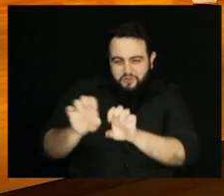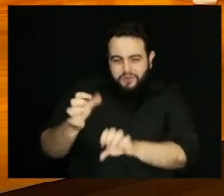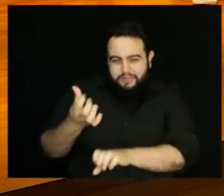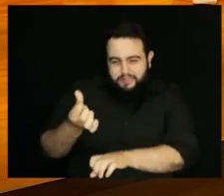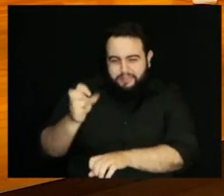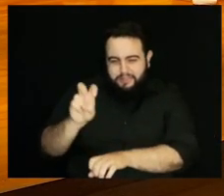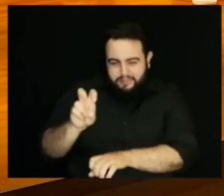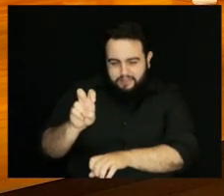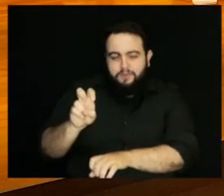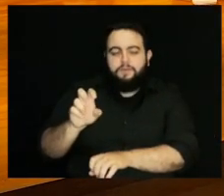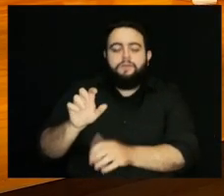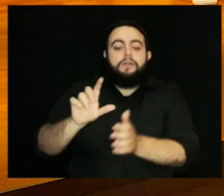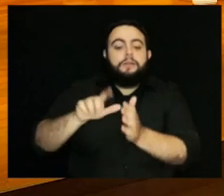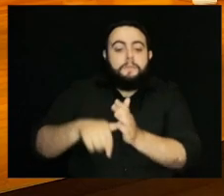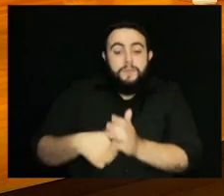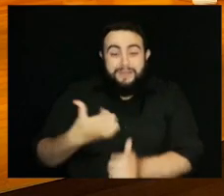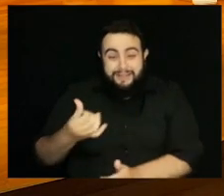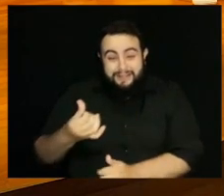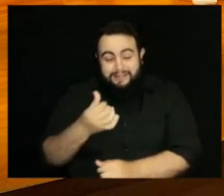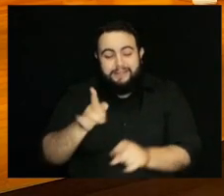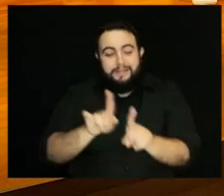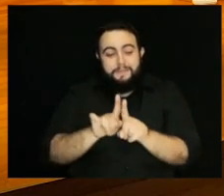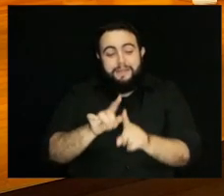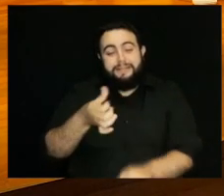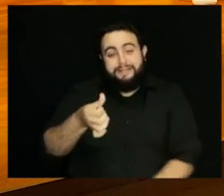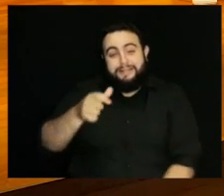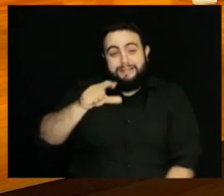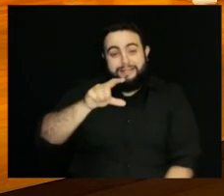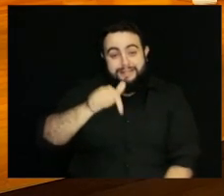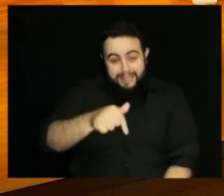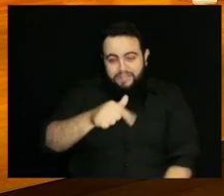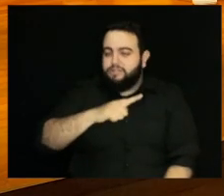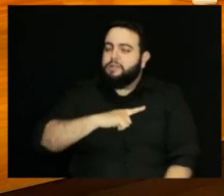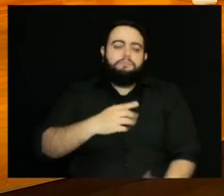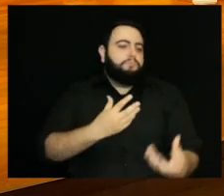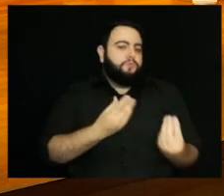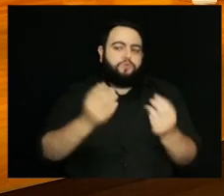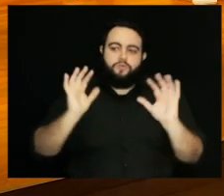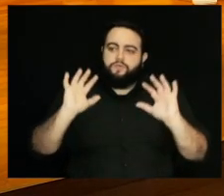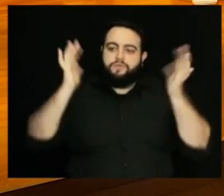dois grandes festivais aqui em Porto Alegre todos os anos. Festival da arquitetura e o festival